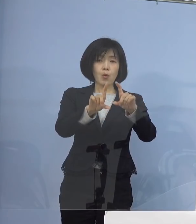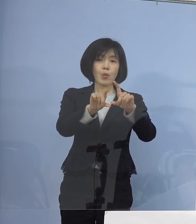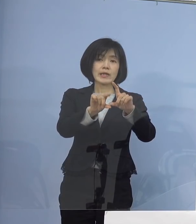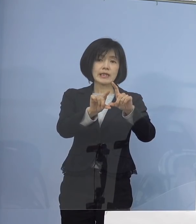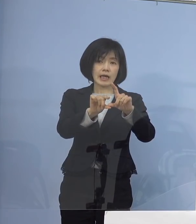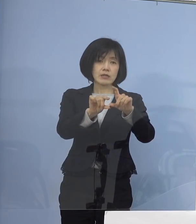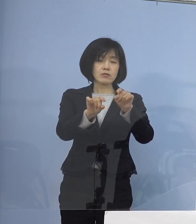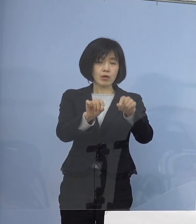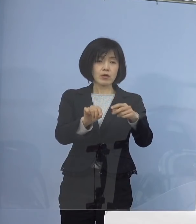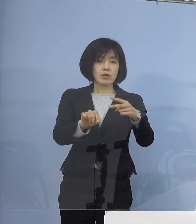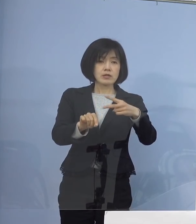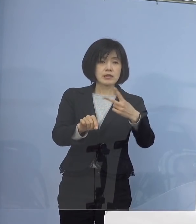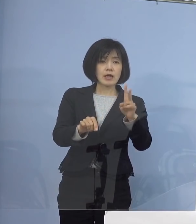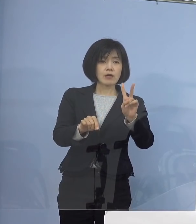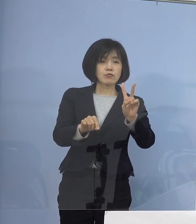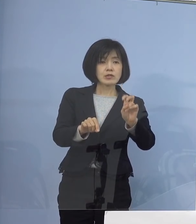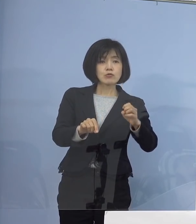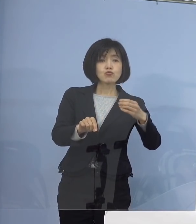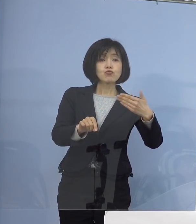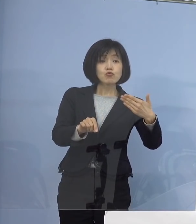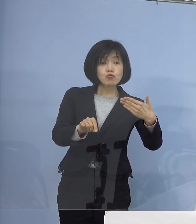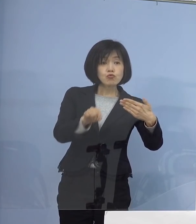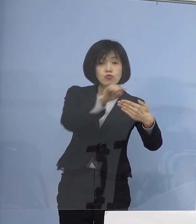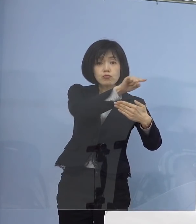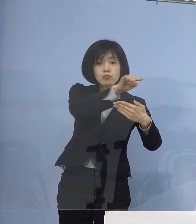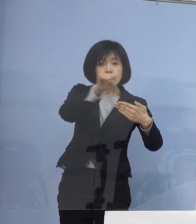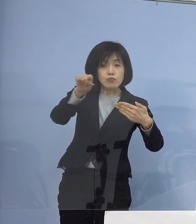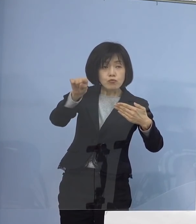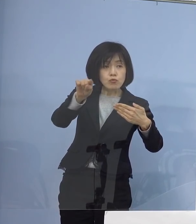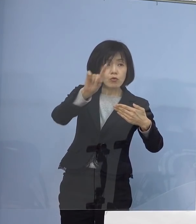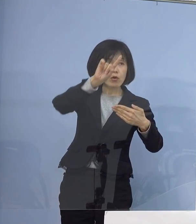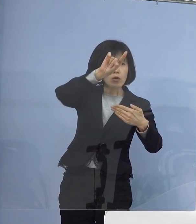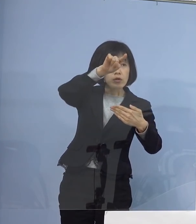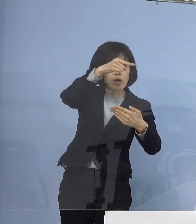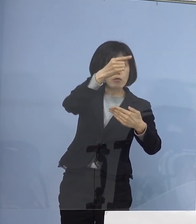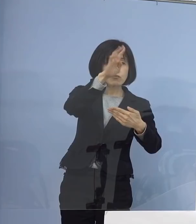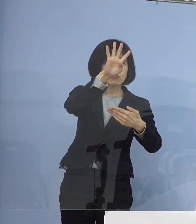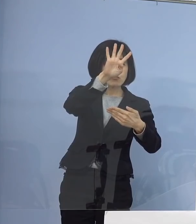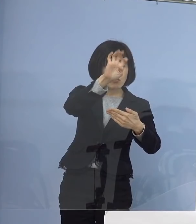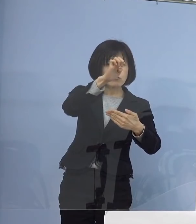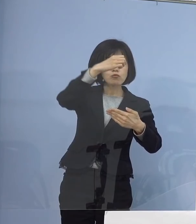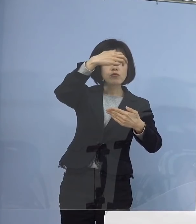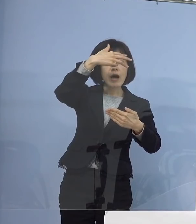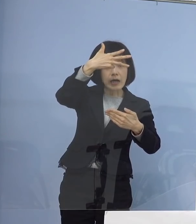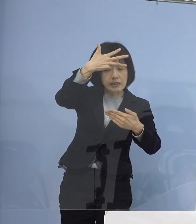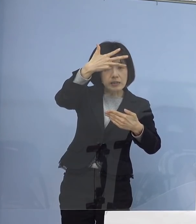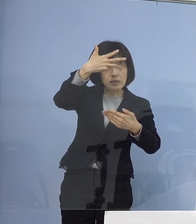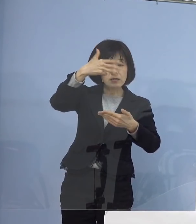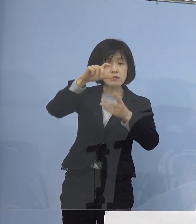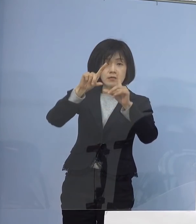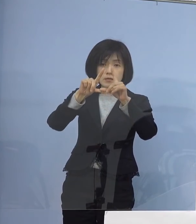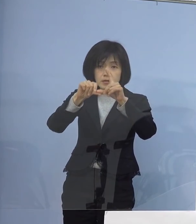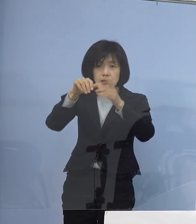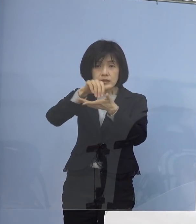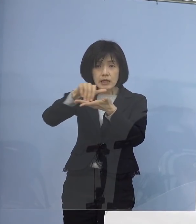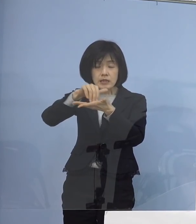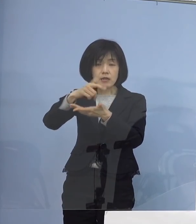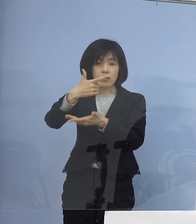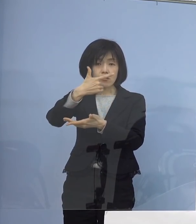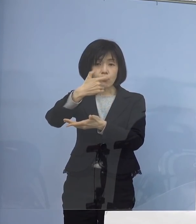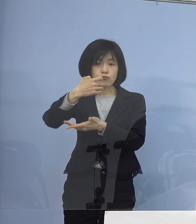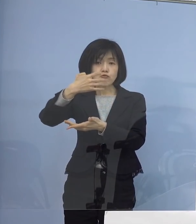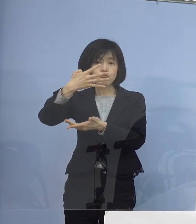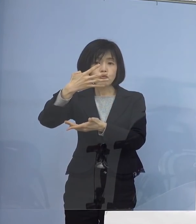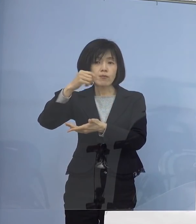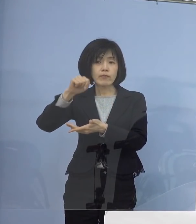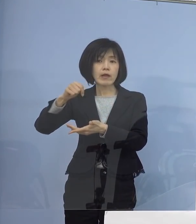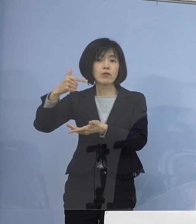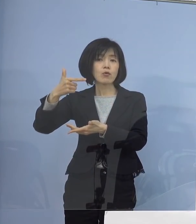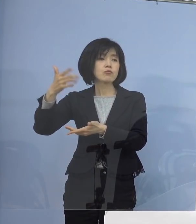229分の148ということで 64.6パーセントとなります